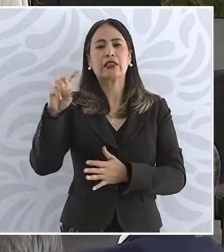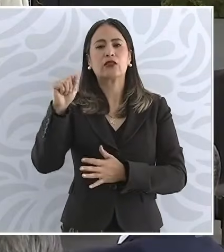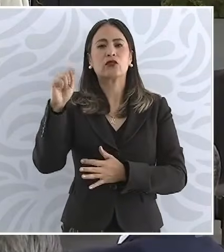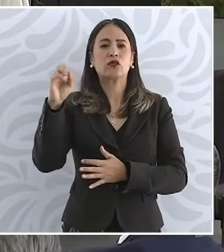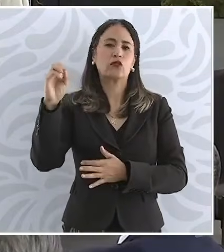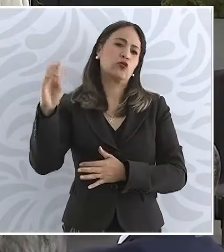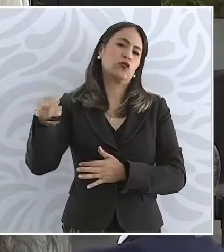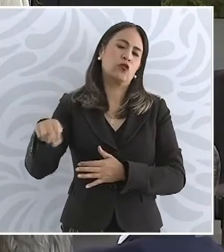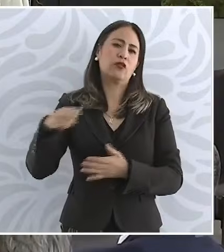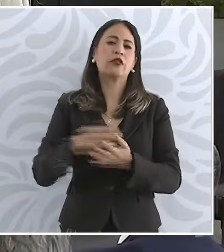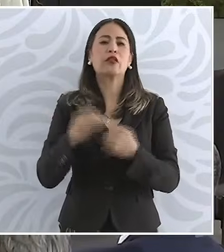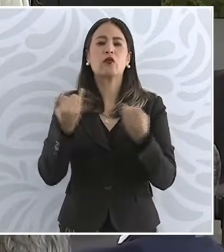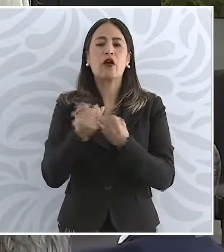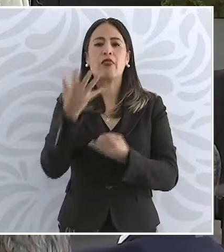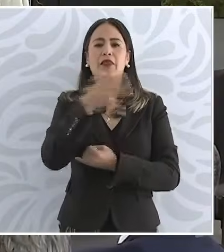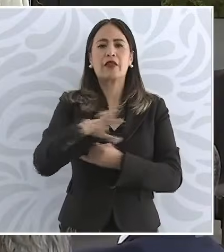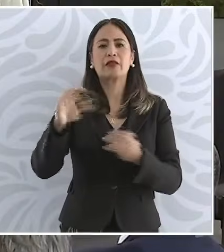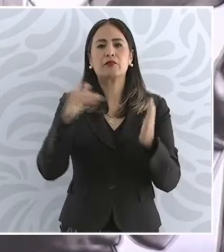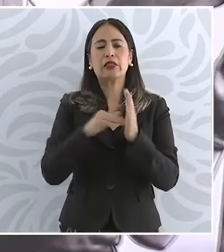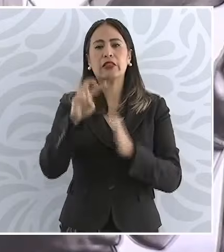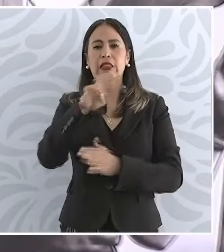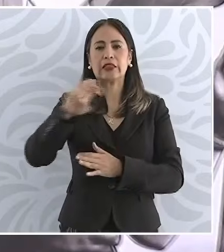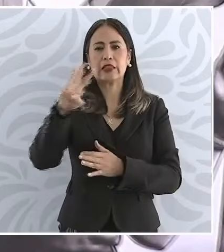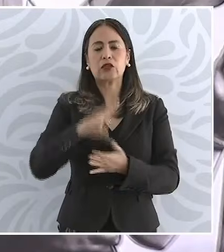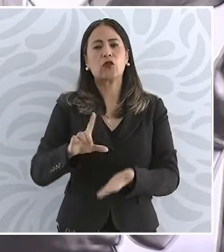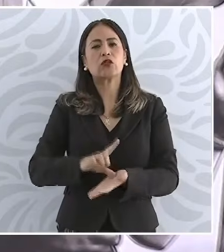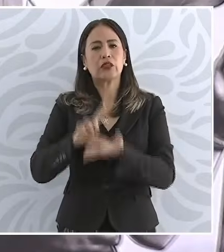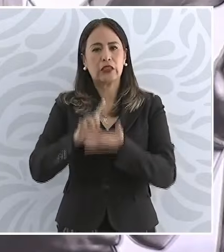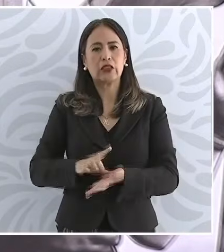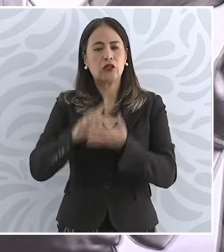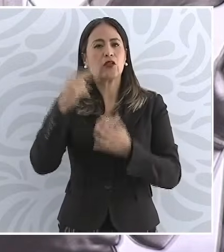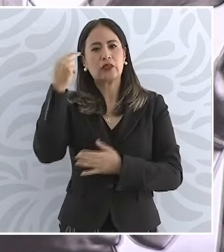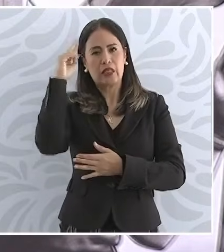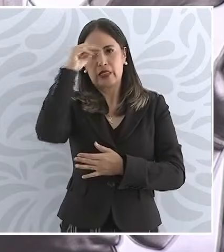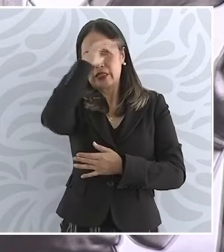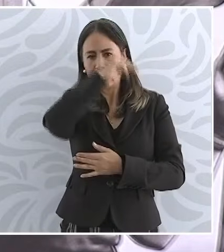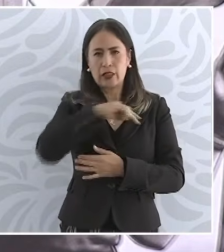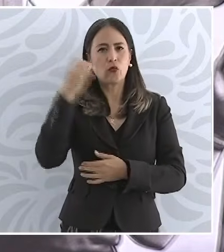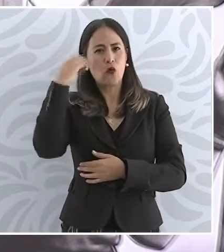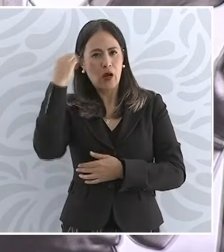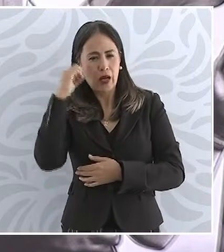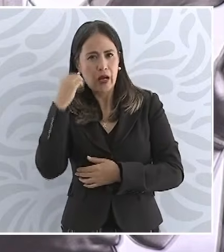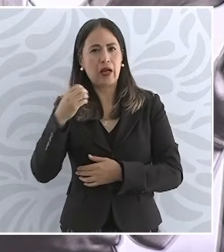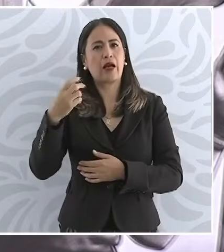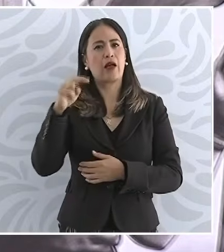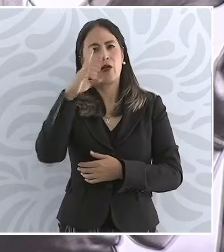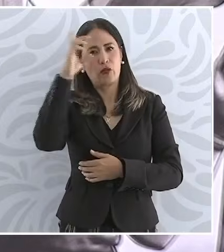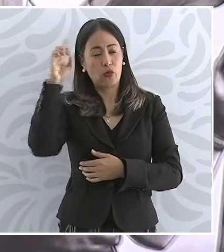millones de litros de combustible para Guerrero Nayarit y Oaxaca y Durango con 540 millones de